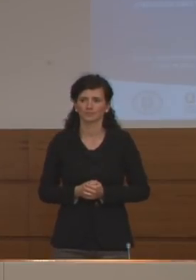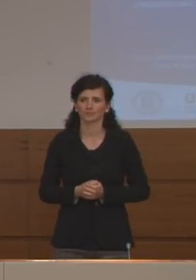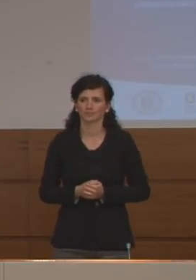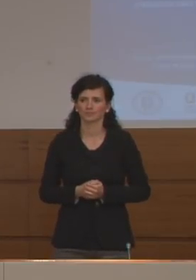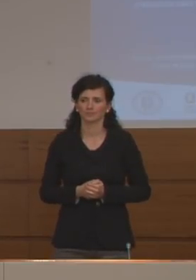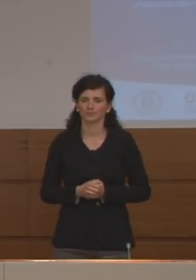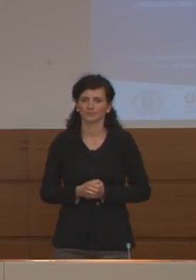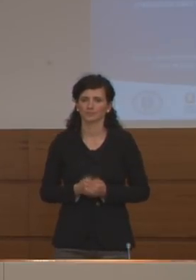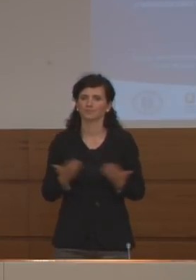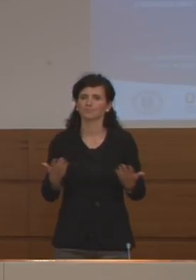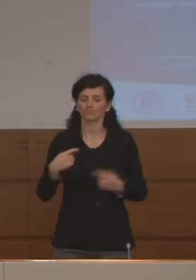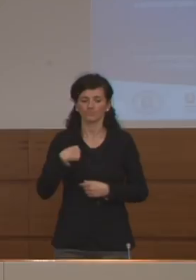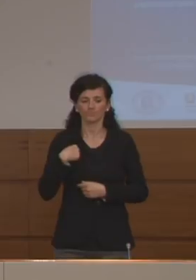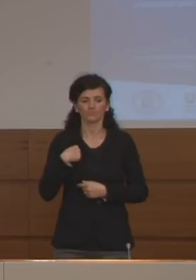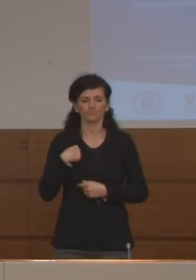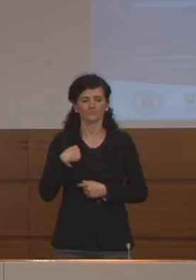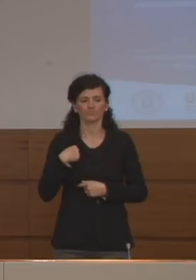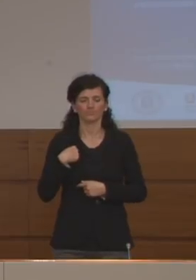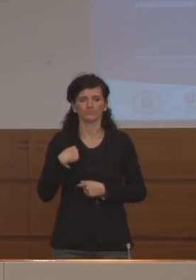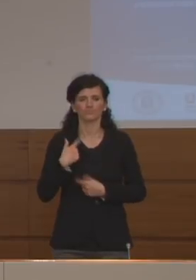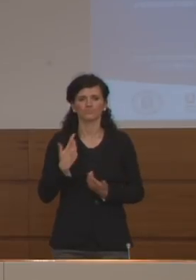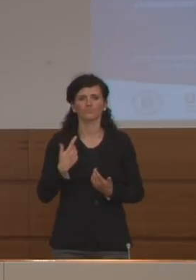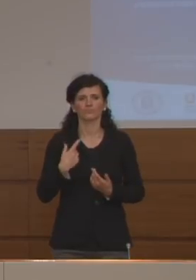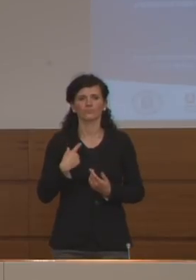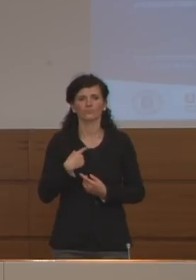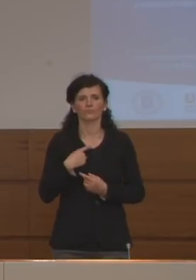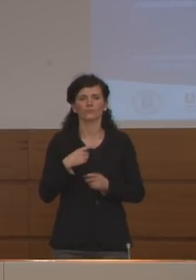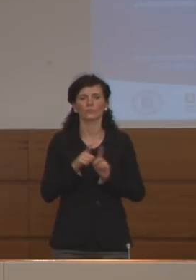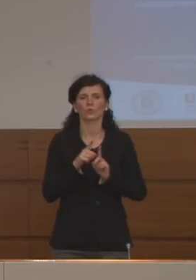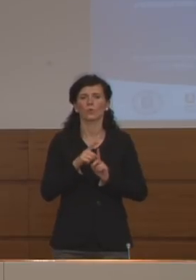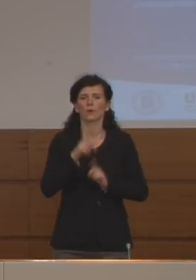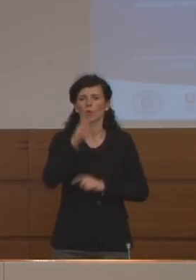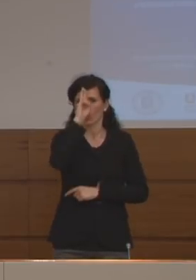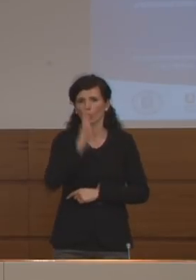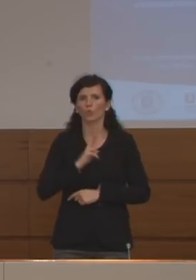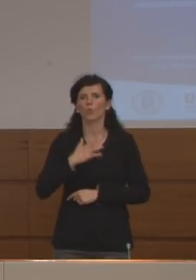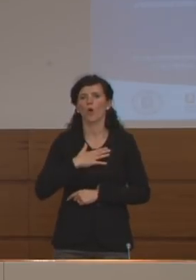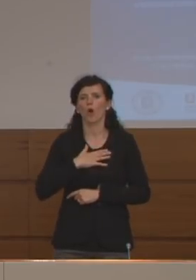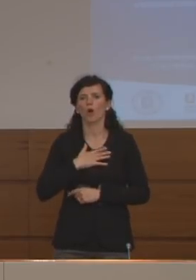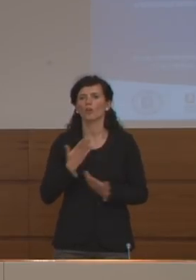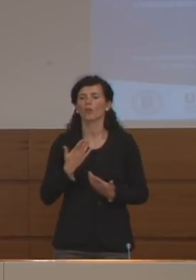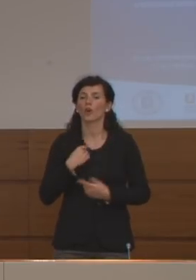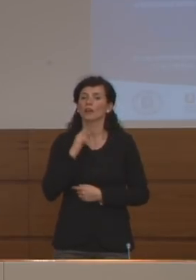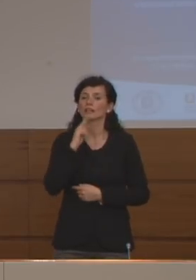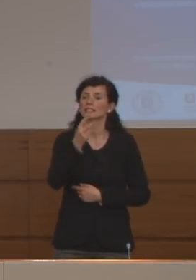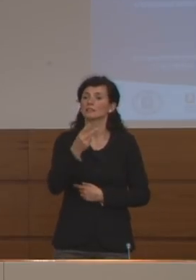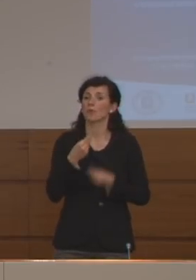che non prova comunque a dare una risposta compiuta alla sua riflessione.